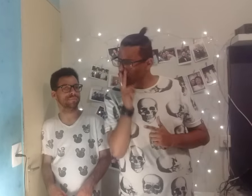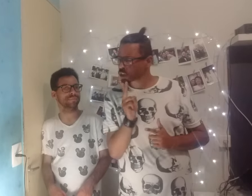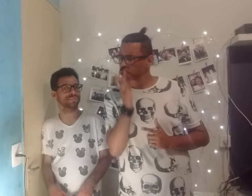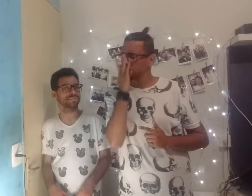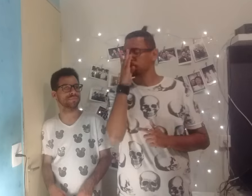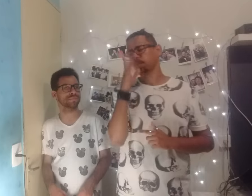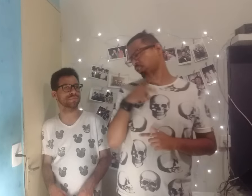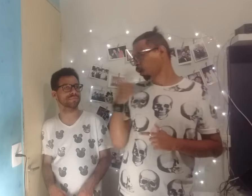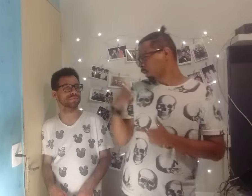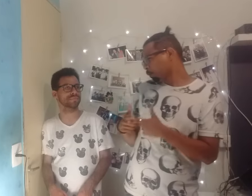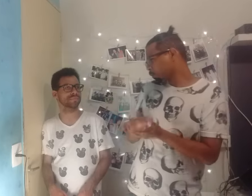acha problema?